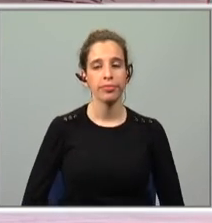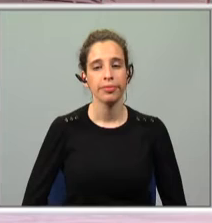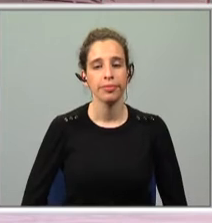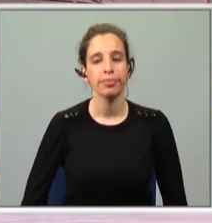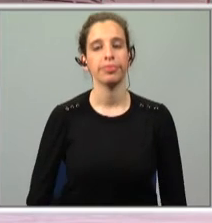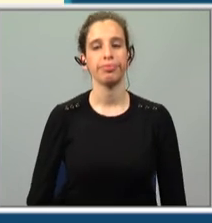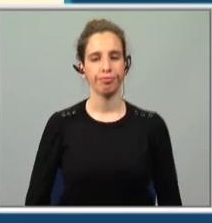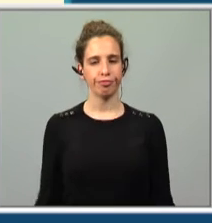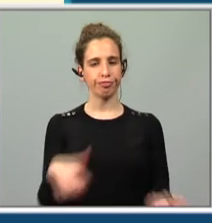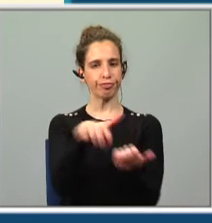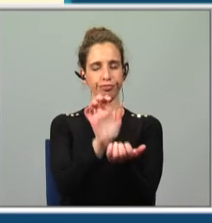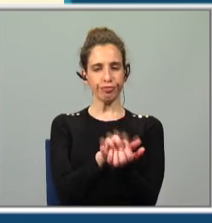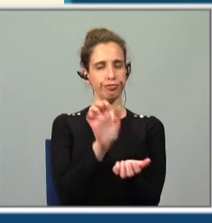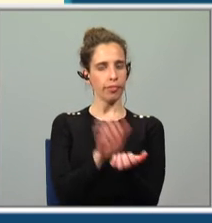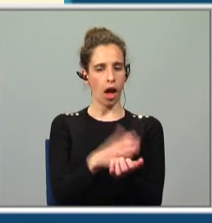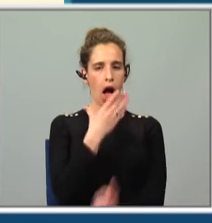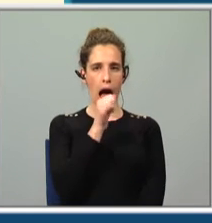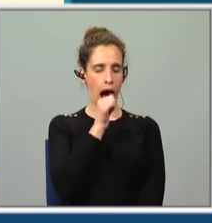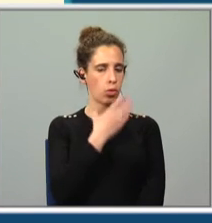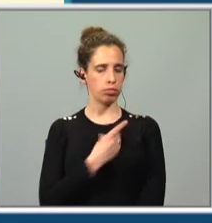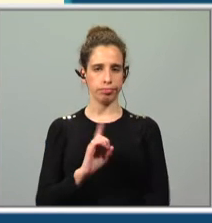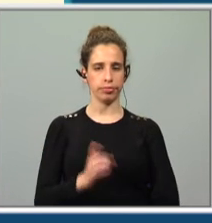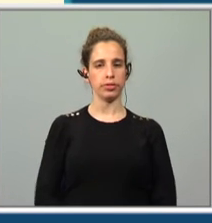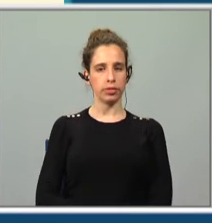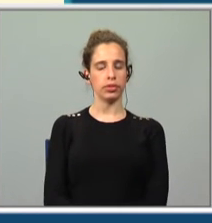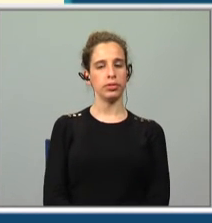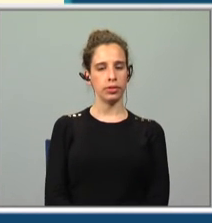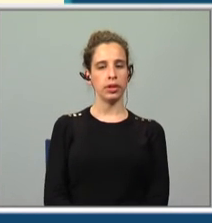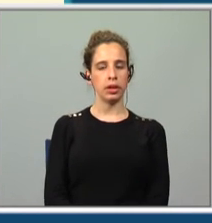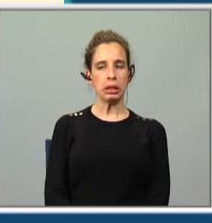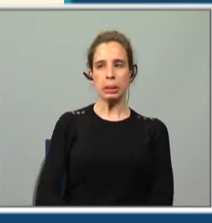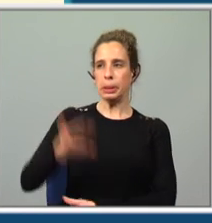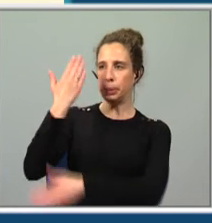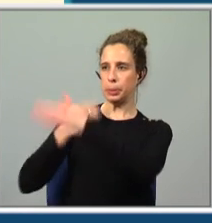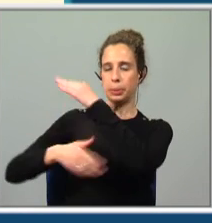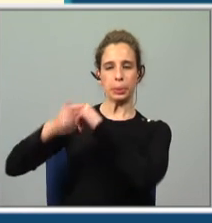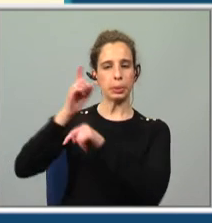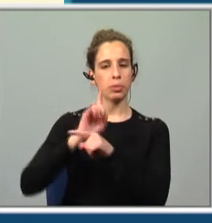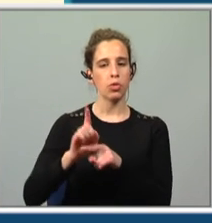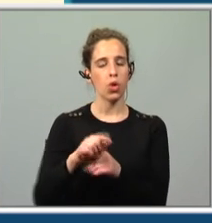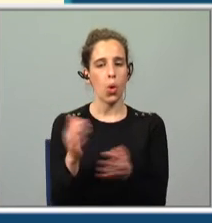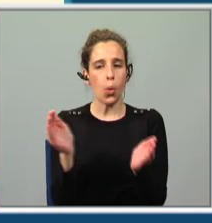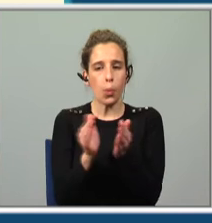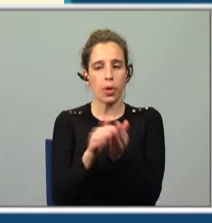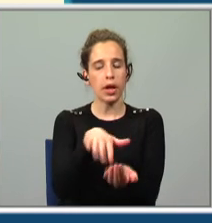o crocodilo que não gostava de água E era uma vez um pequeno crocodilo 不喜歡水的鱷魚從前有一條小鱷魚